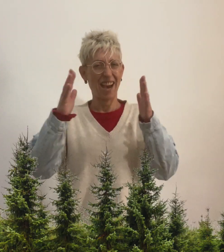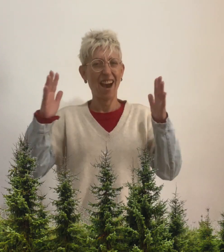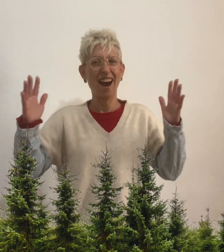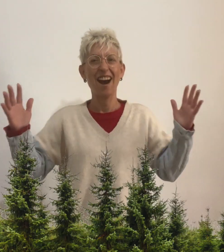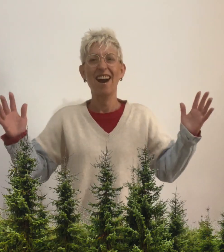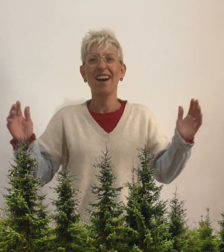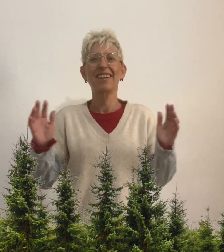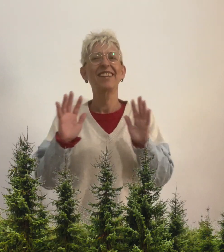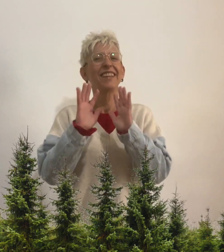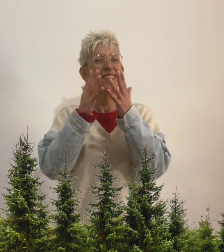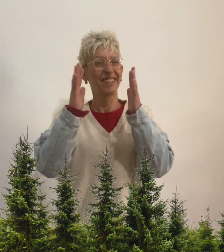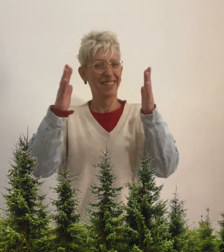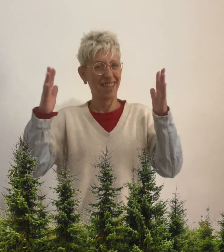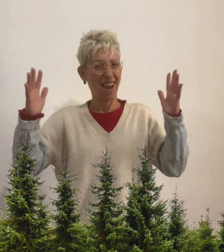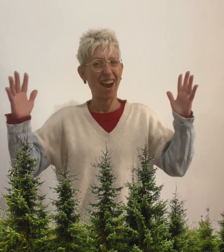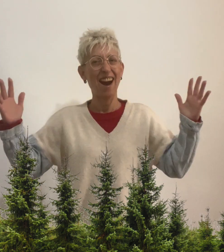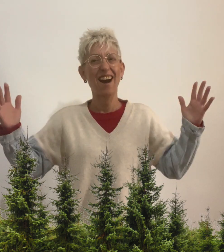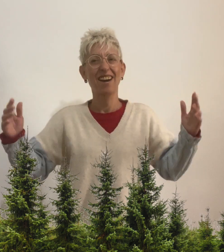יער